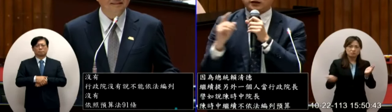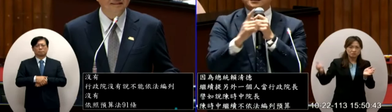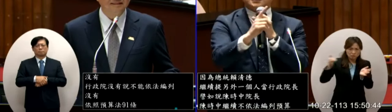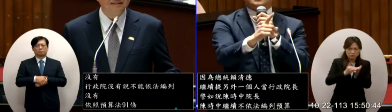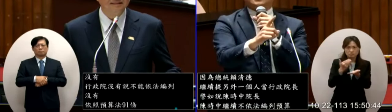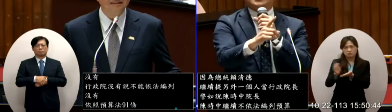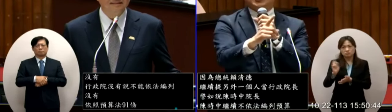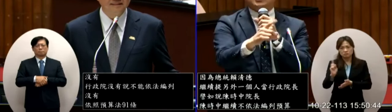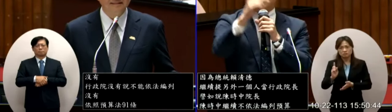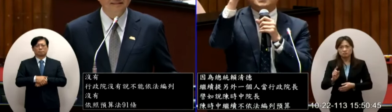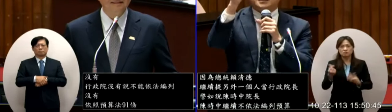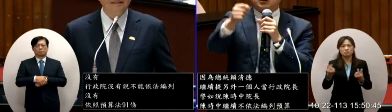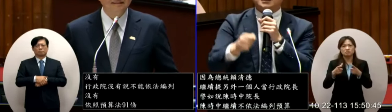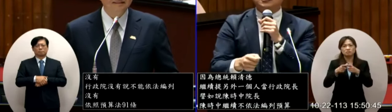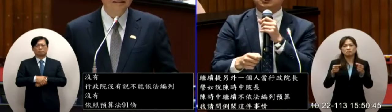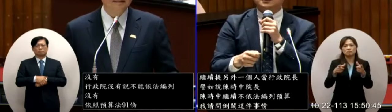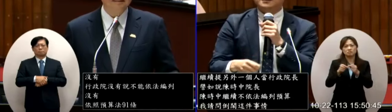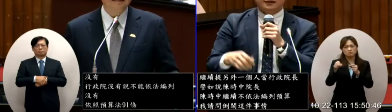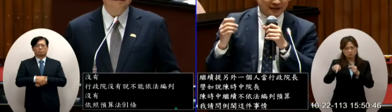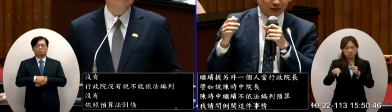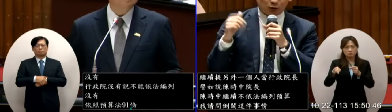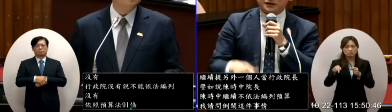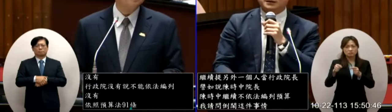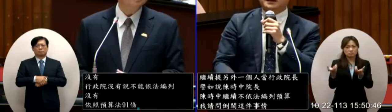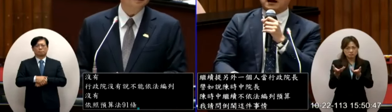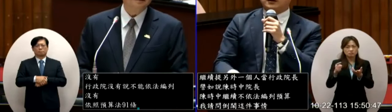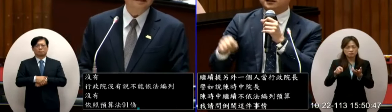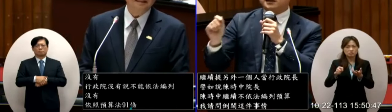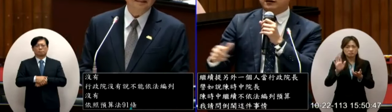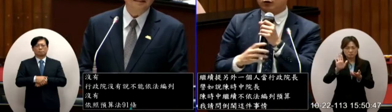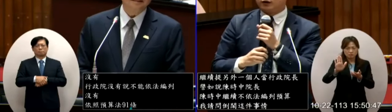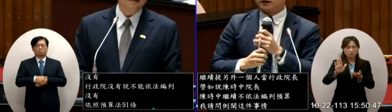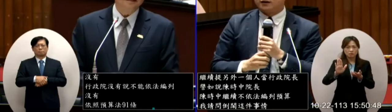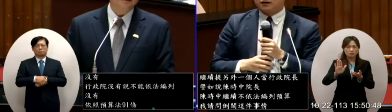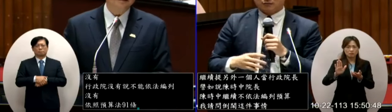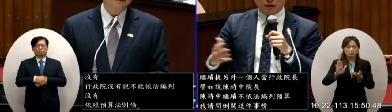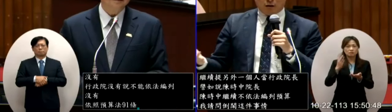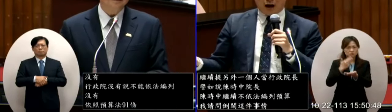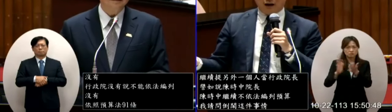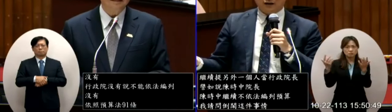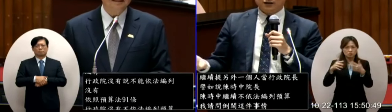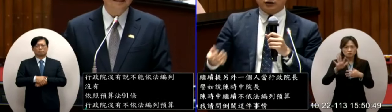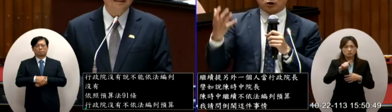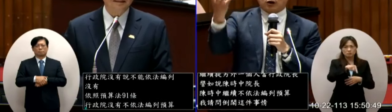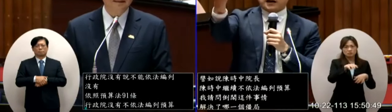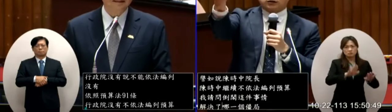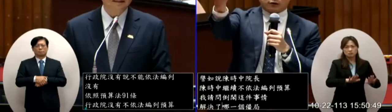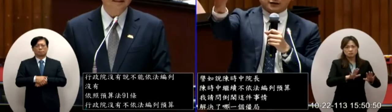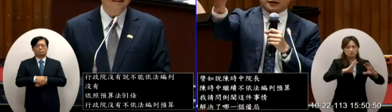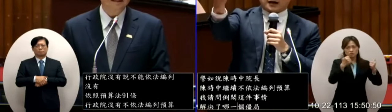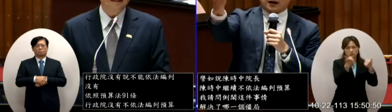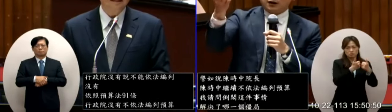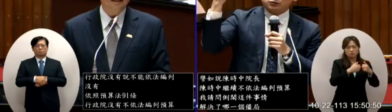決定了新的閣揆 所以他解決僵局 但是我們這邊倒閣解散國會 沒有啊 因為總統還是同一個人啊